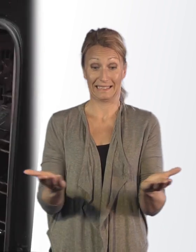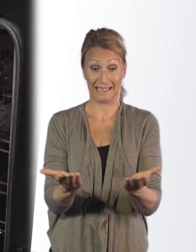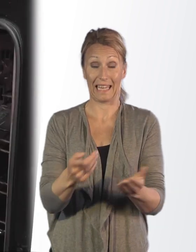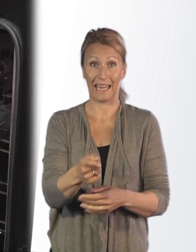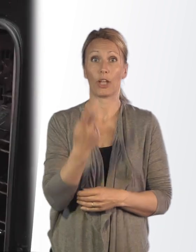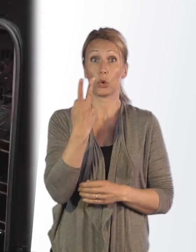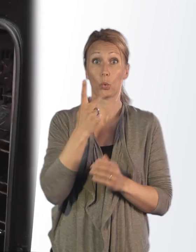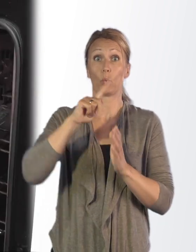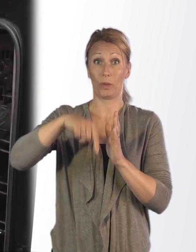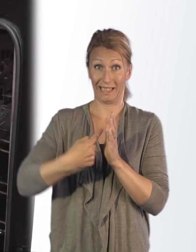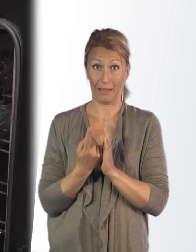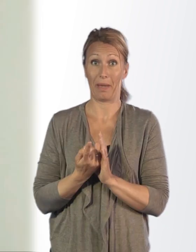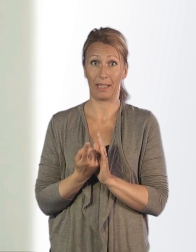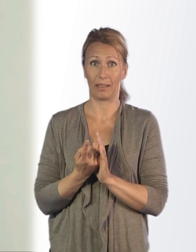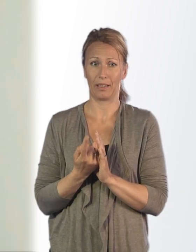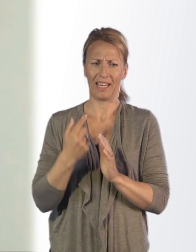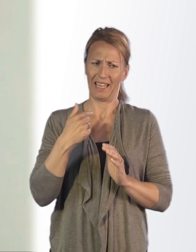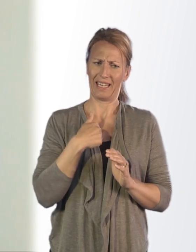Stek i 2 timer.